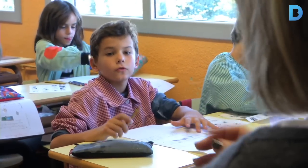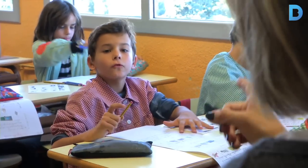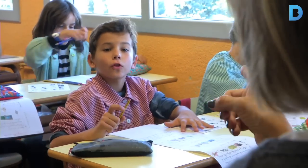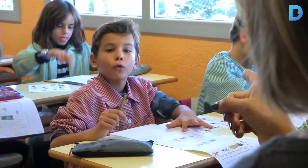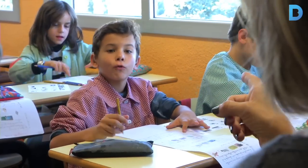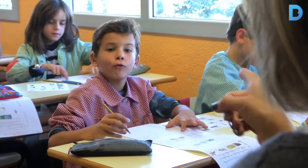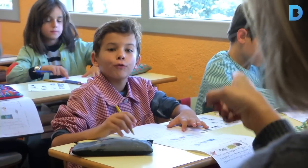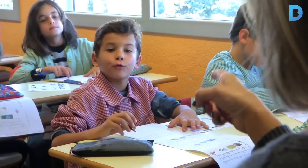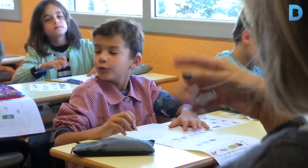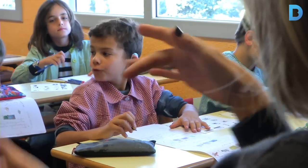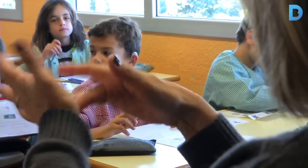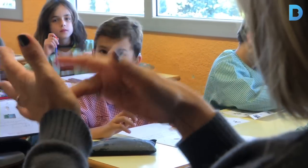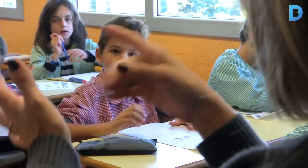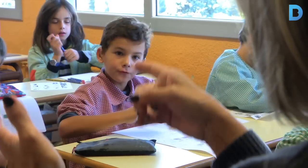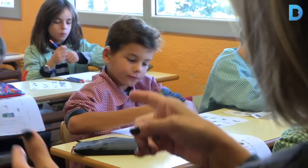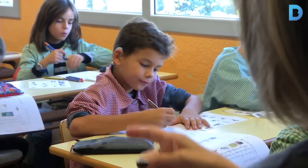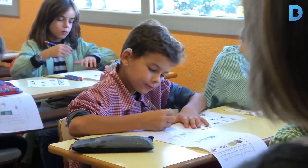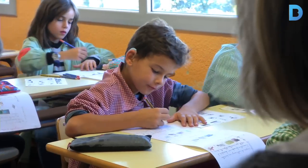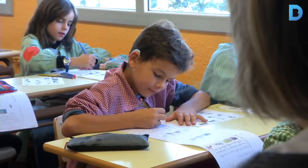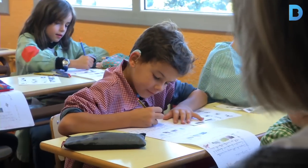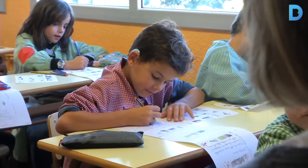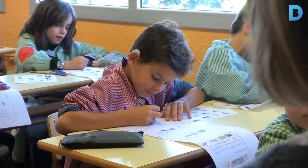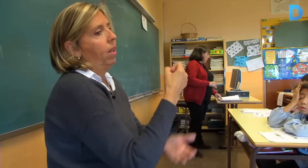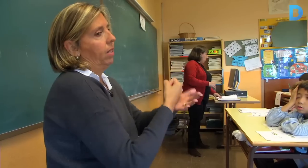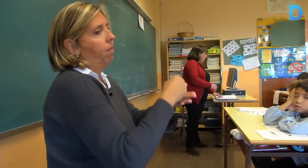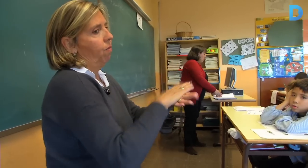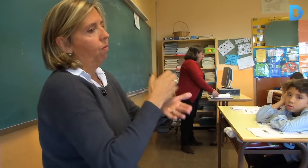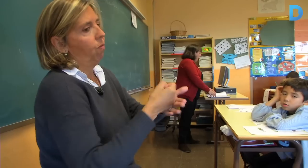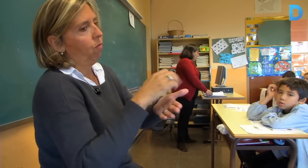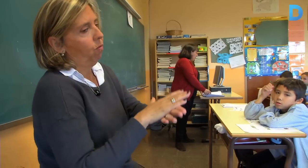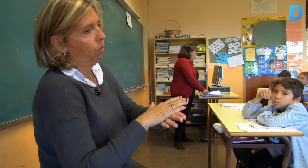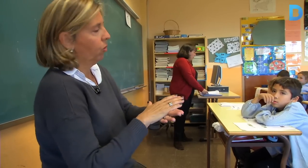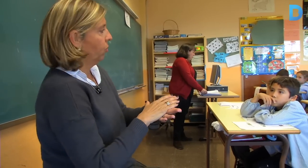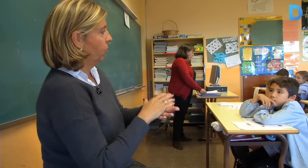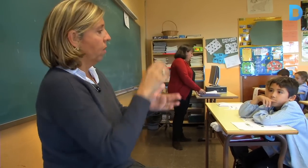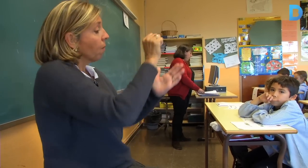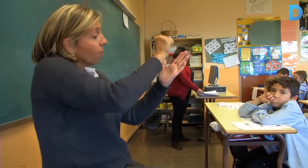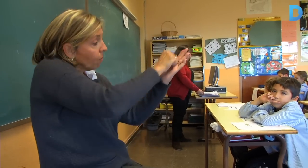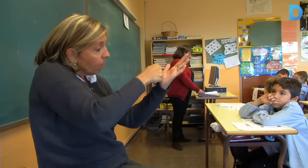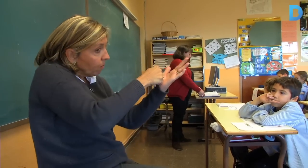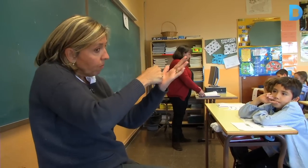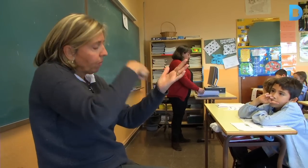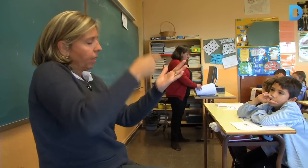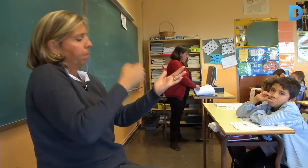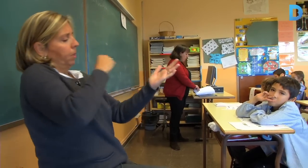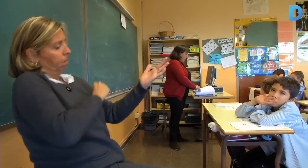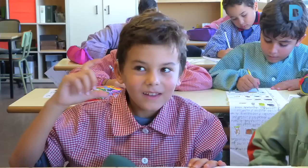que, por un lado, interpreta la explicación de la maestra y las intervenciones de los compañeros, y, por la otra, pone voz a los niños sordos.